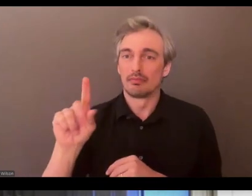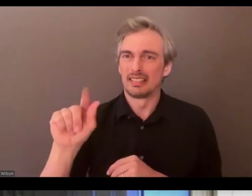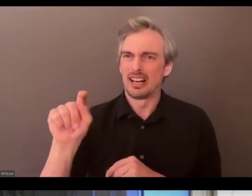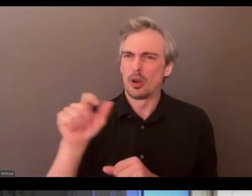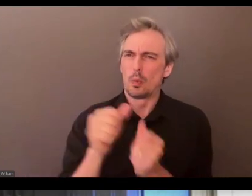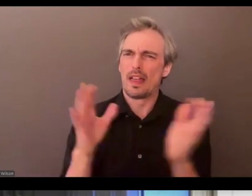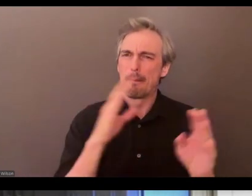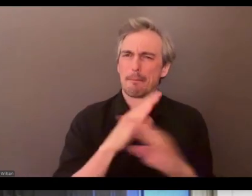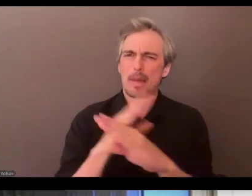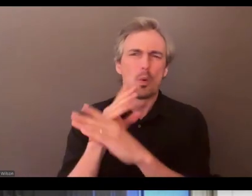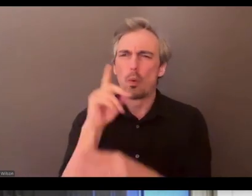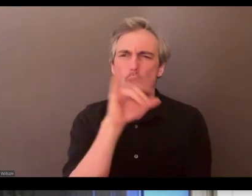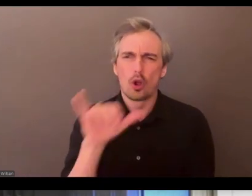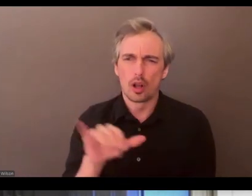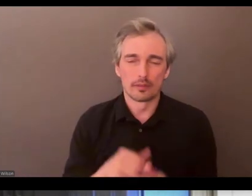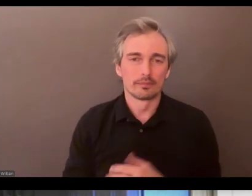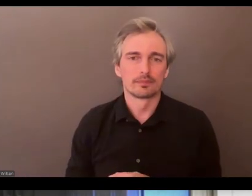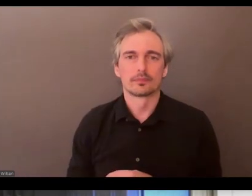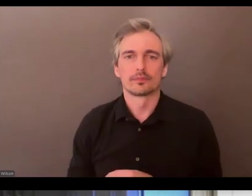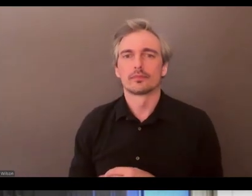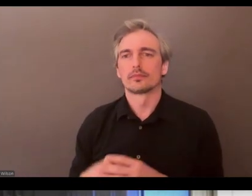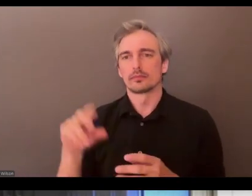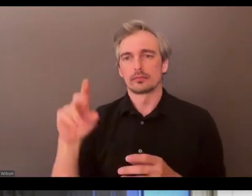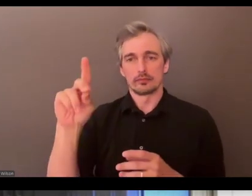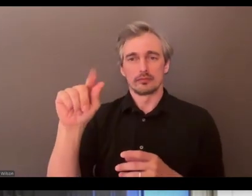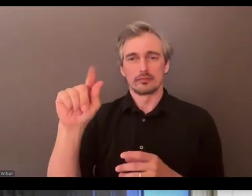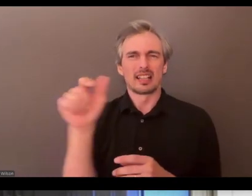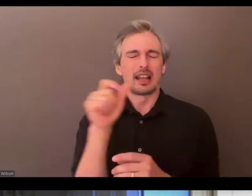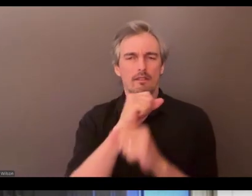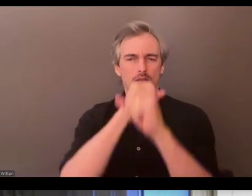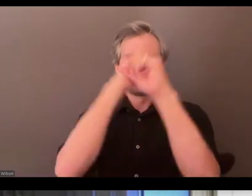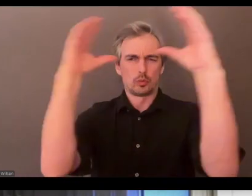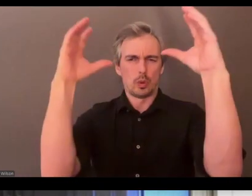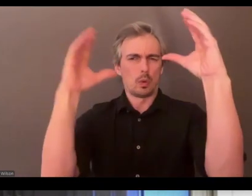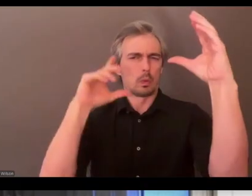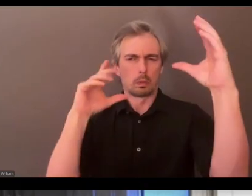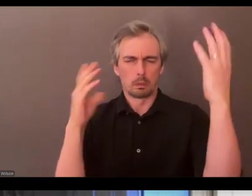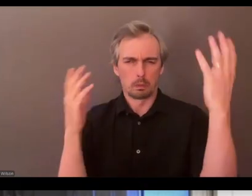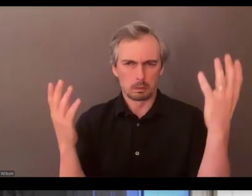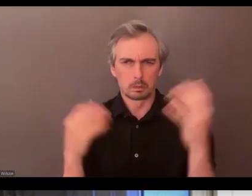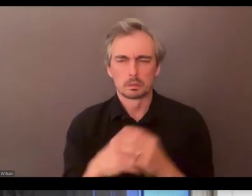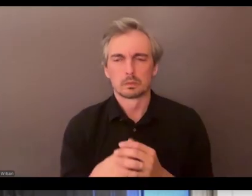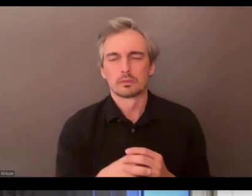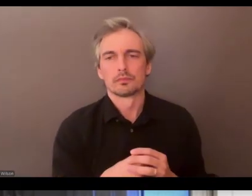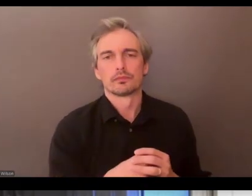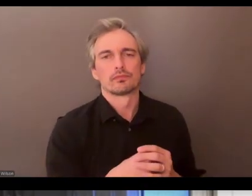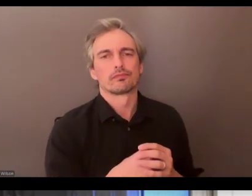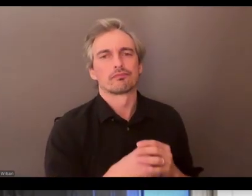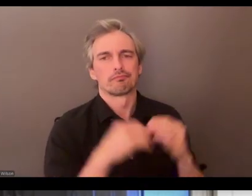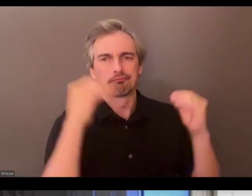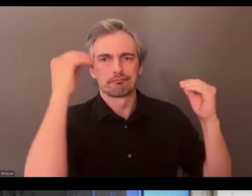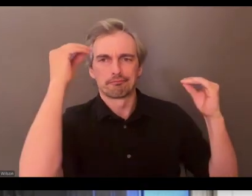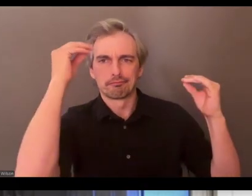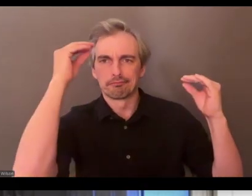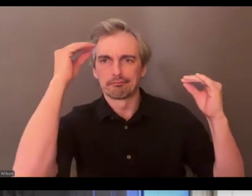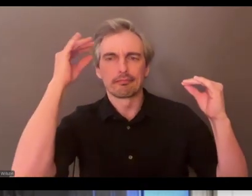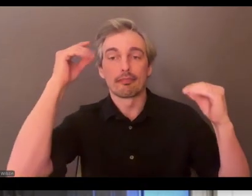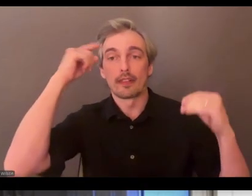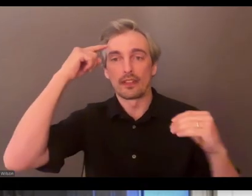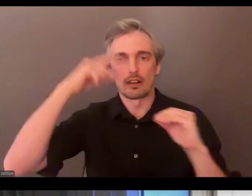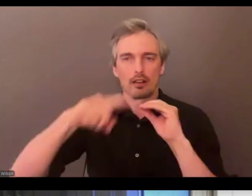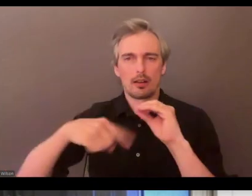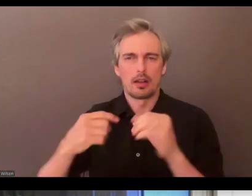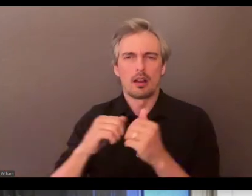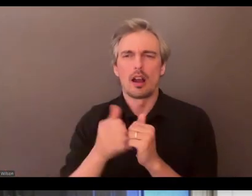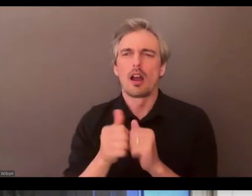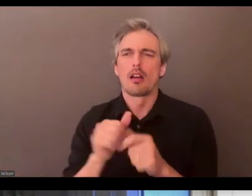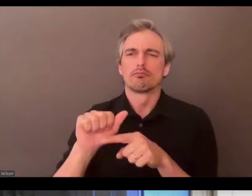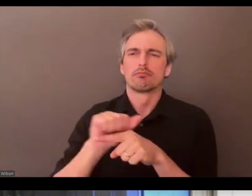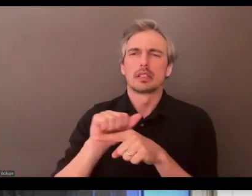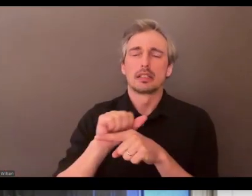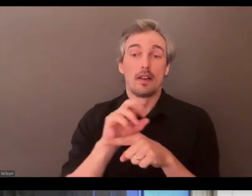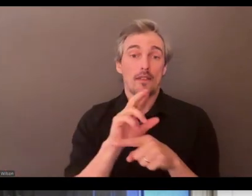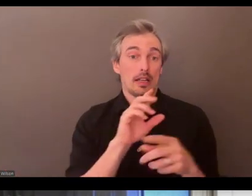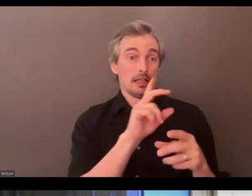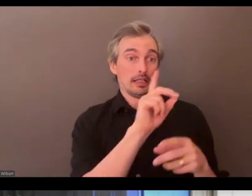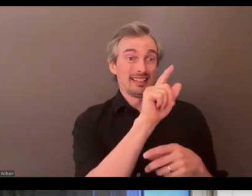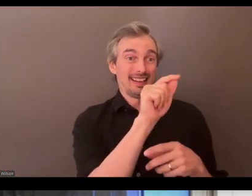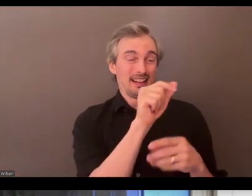デ ータの可視化を考えるとき、私たちは数字やデ ータセットを 視覚化してパタ ーンやトレンド、意味を伝える方法を考えます。